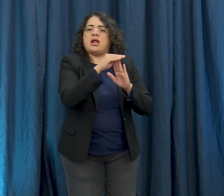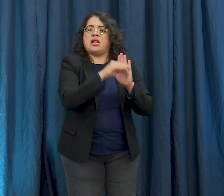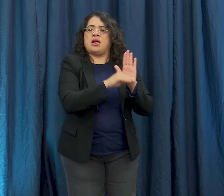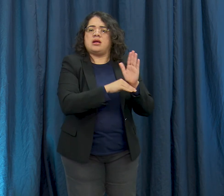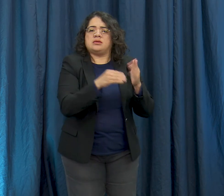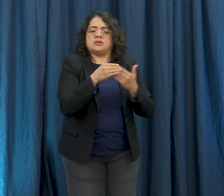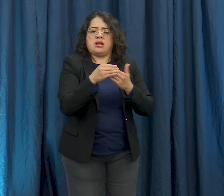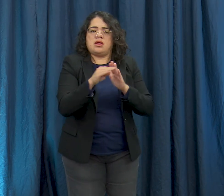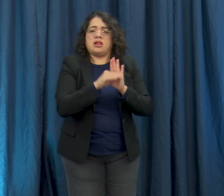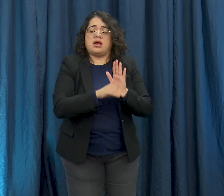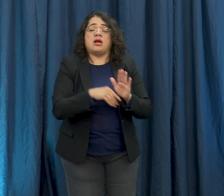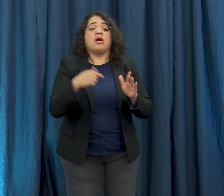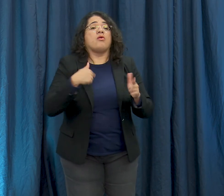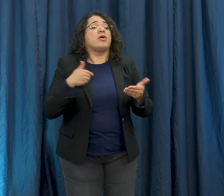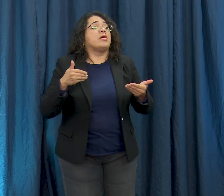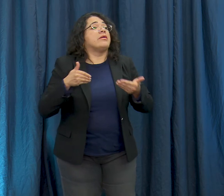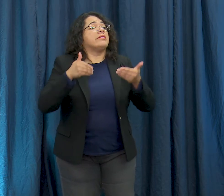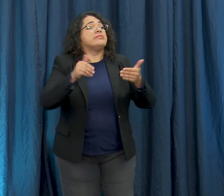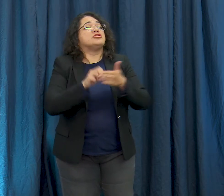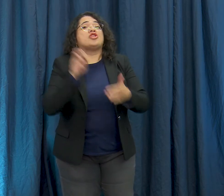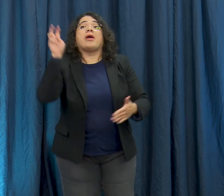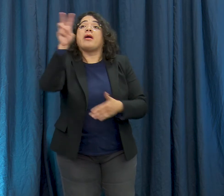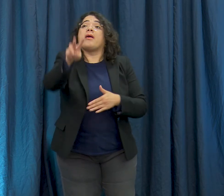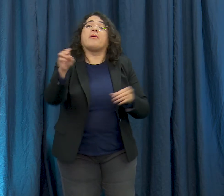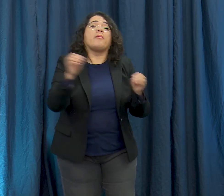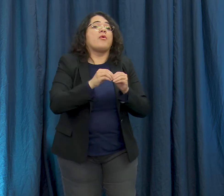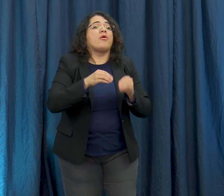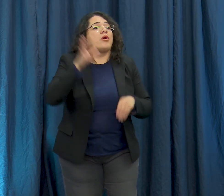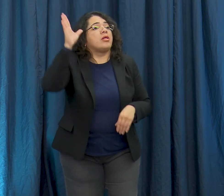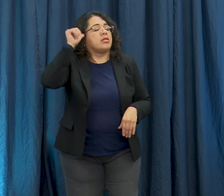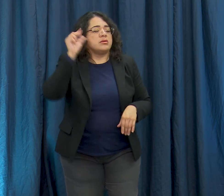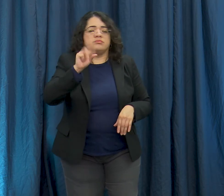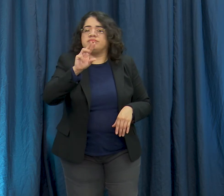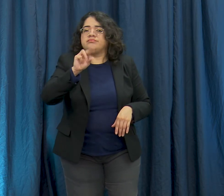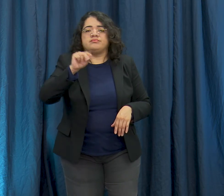de lo que el caverna door permit a para lambie's los datos muestran que podemos